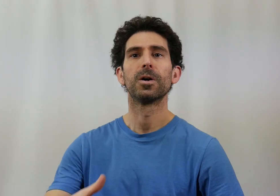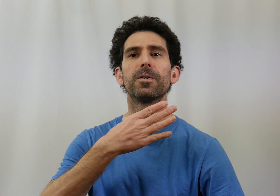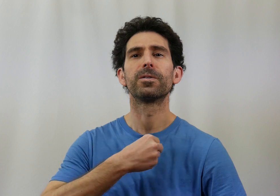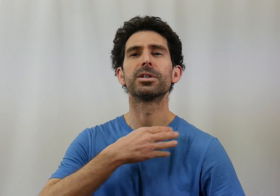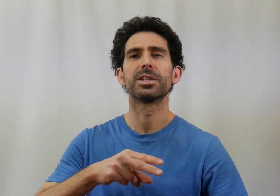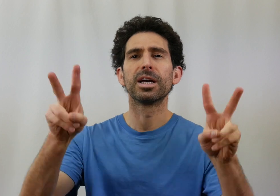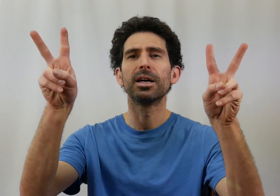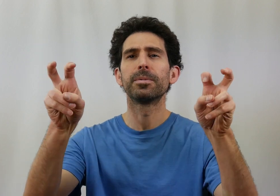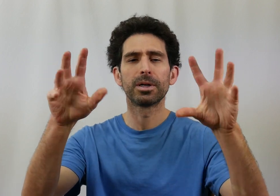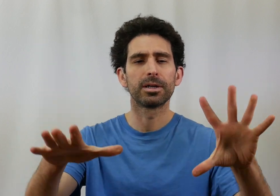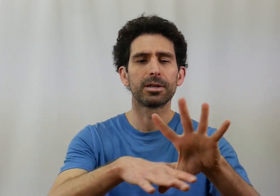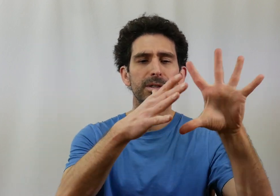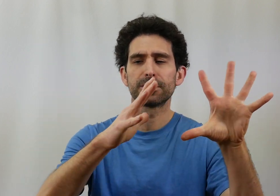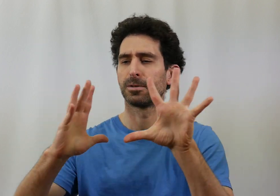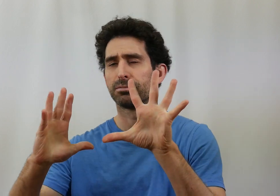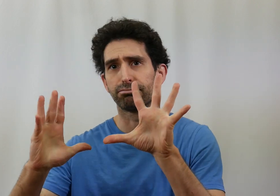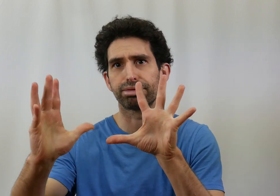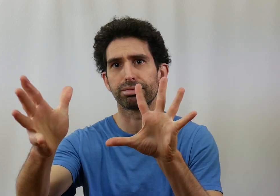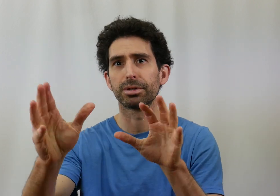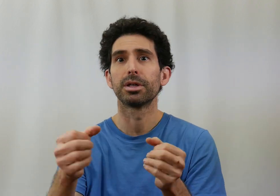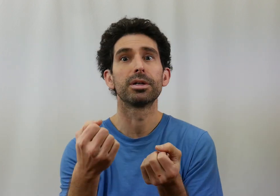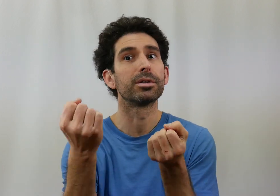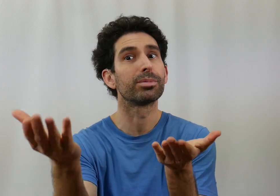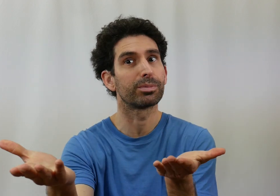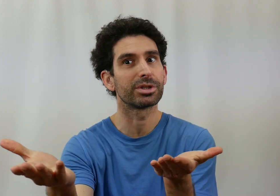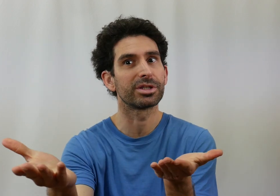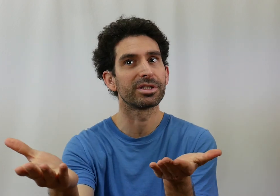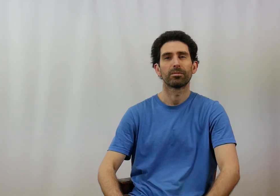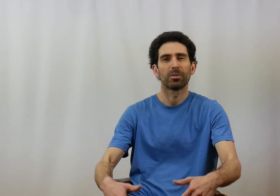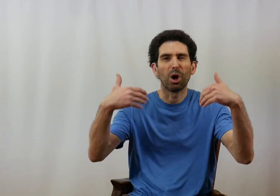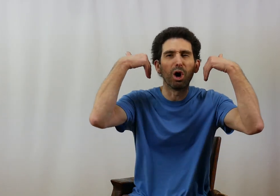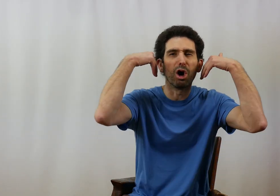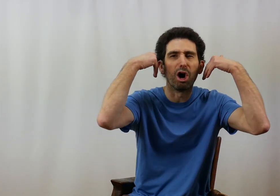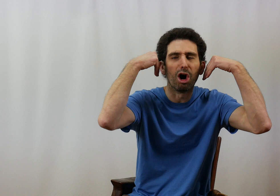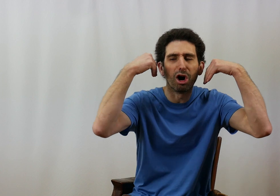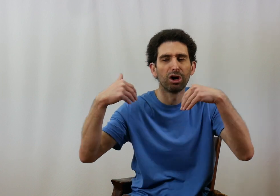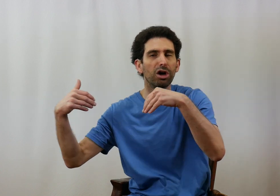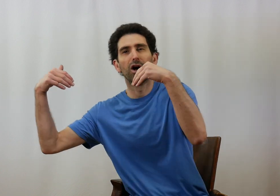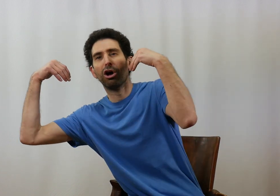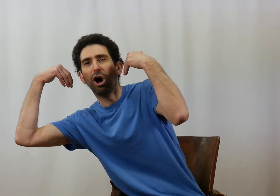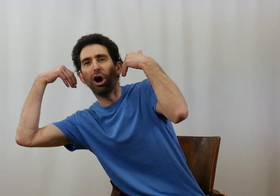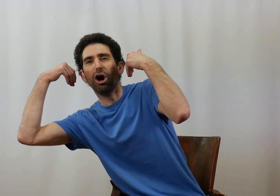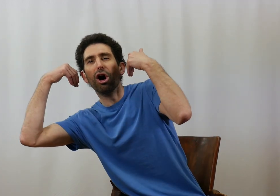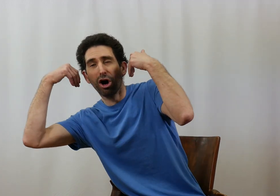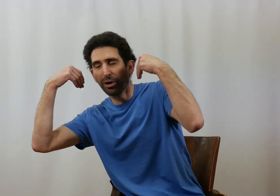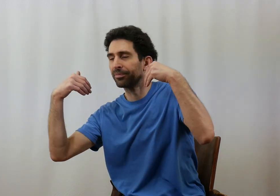Voici ma proposition d'expression imagée en LSF. *Un cochon* *Un autre cochon*